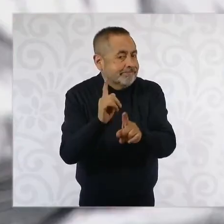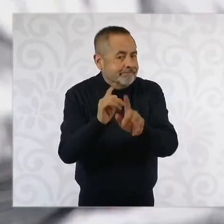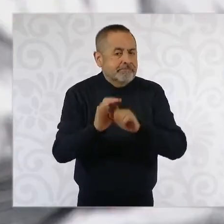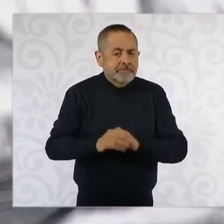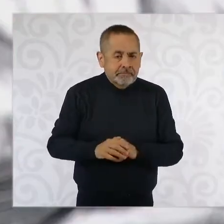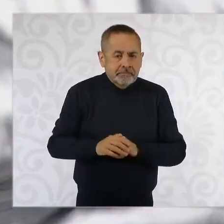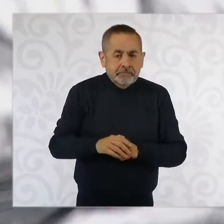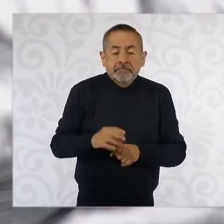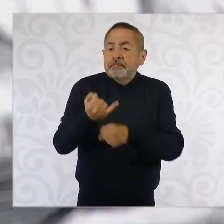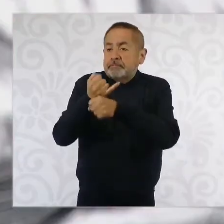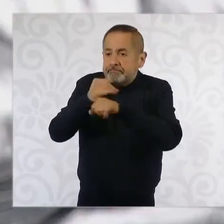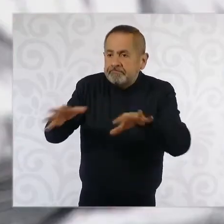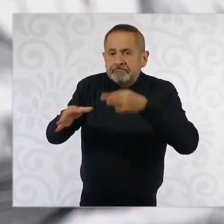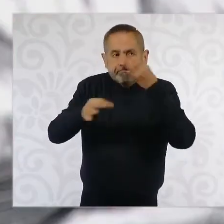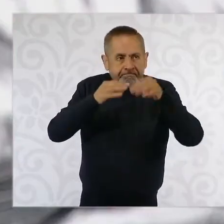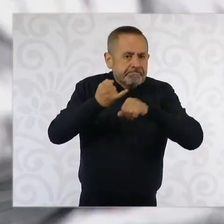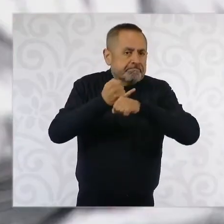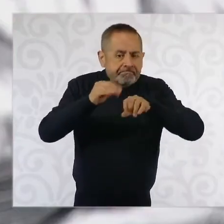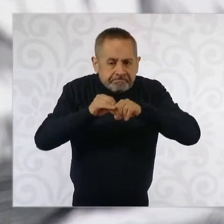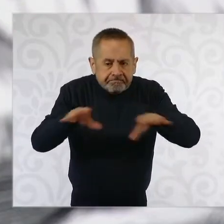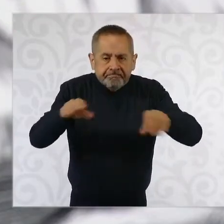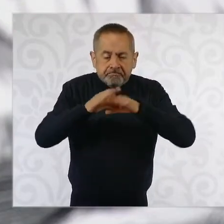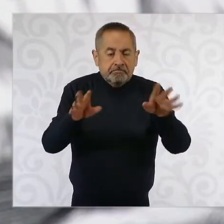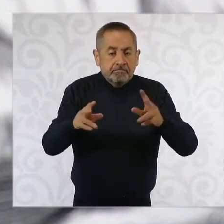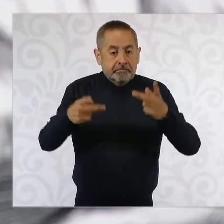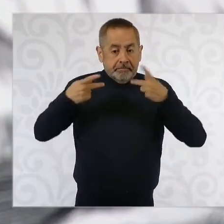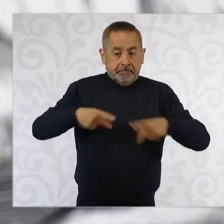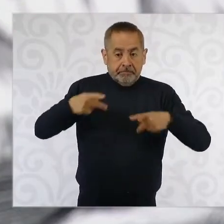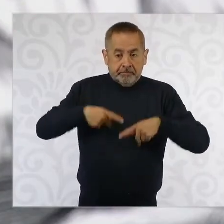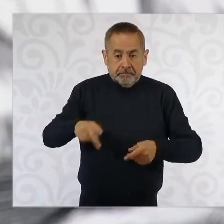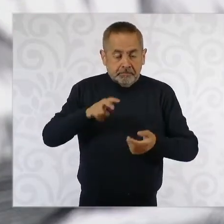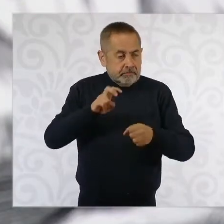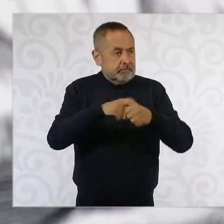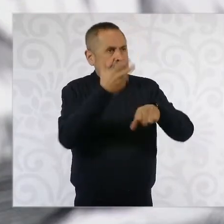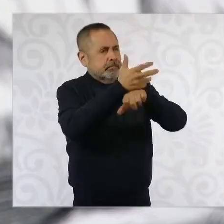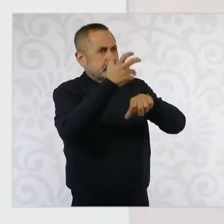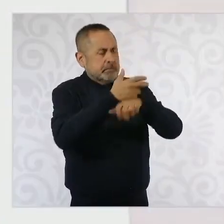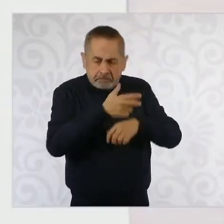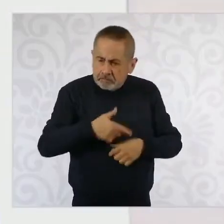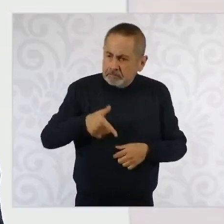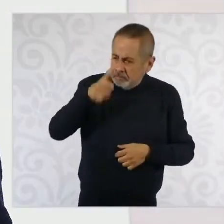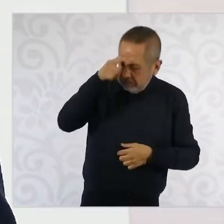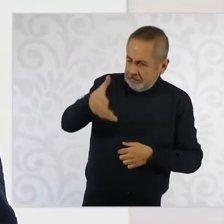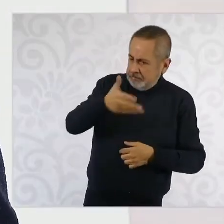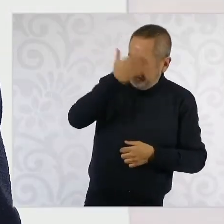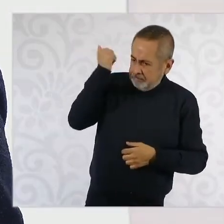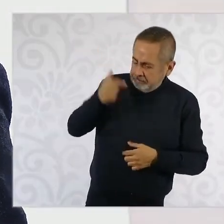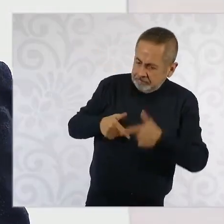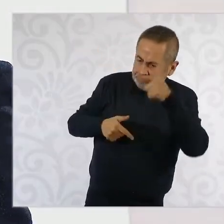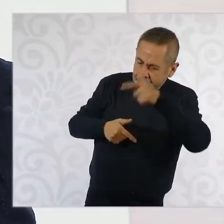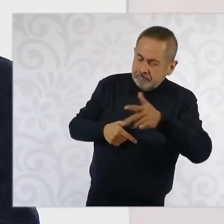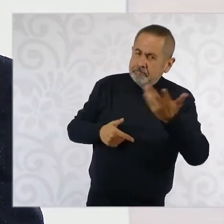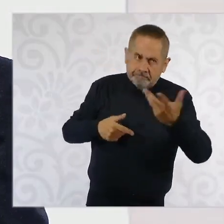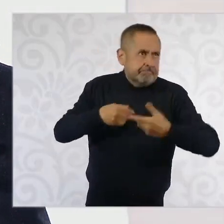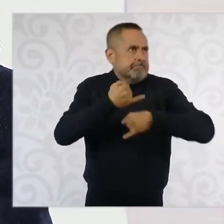informándolos para que también los ciudadanos estadounidenses lo conozcan eh Cuál es el eh la